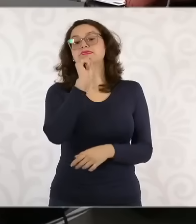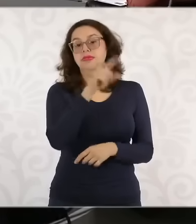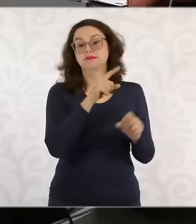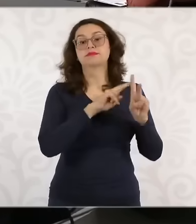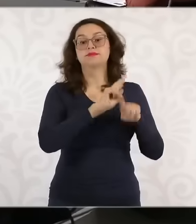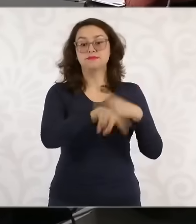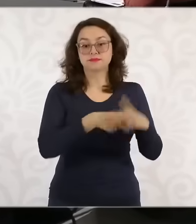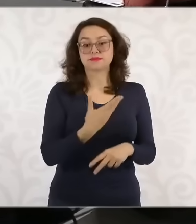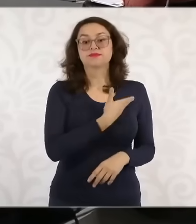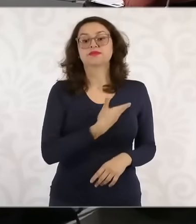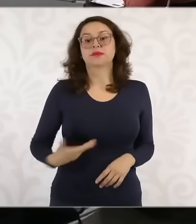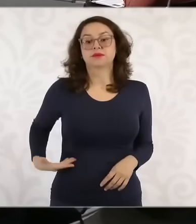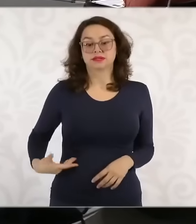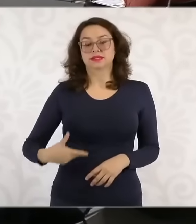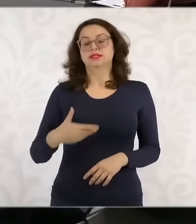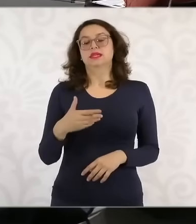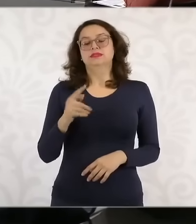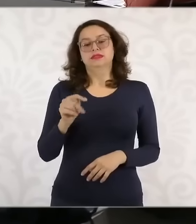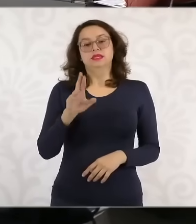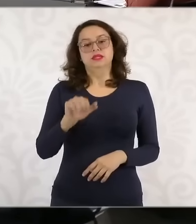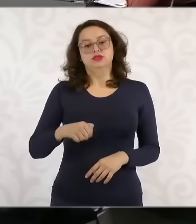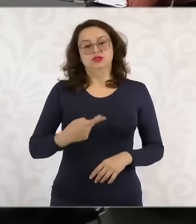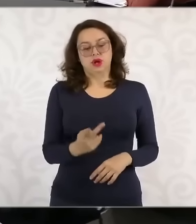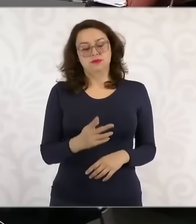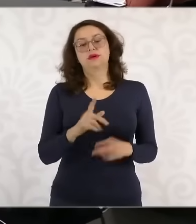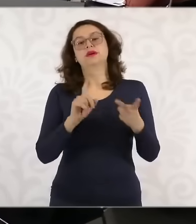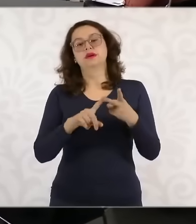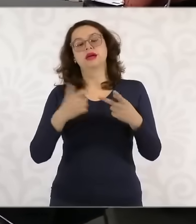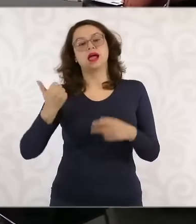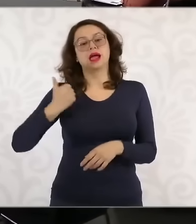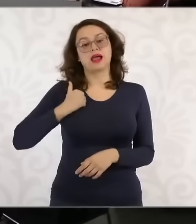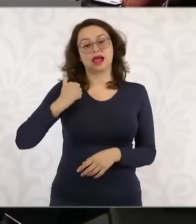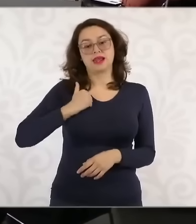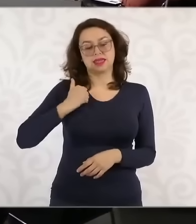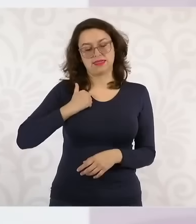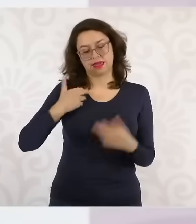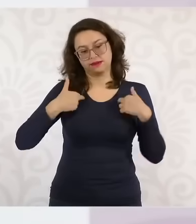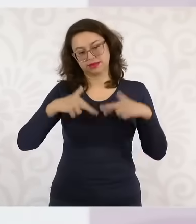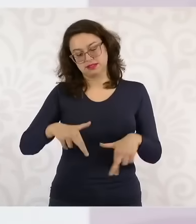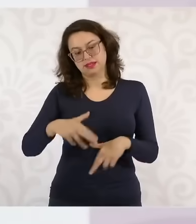presidente Estados Unidos, Donald Trump, y el primer ministro de Canadá, Mark Carney. Y en